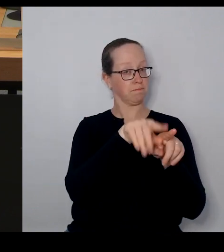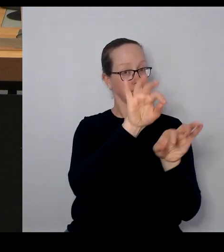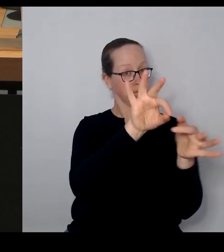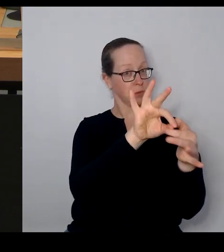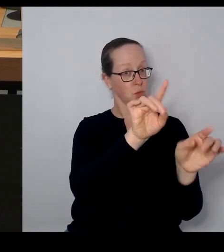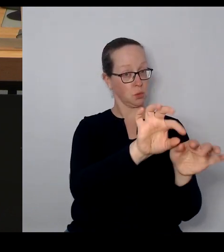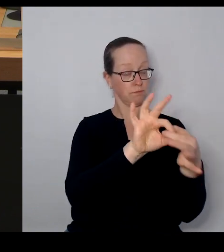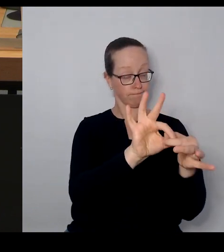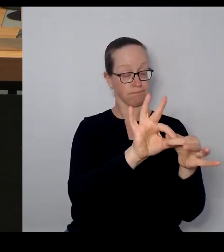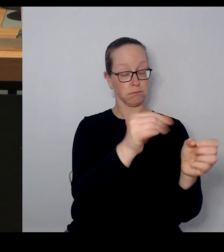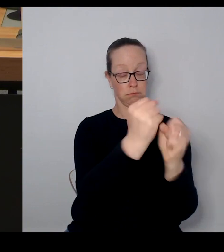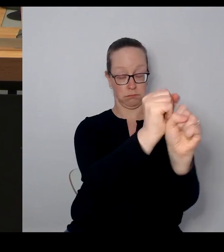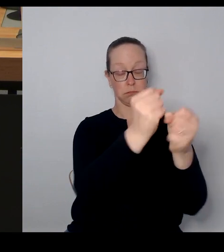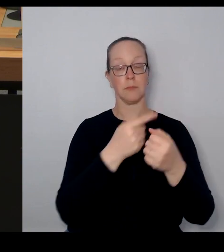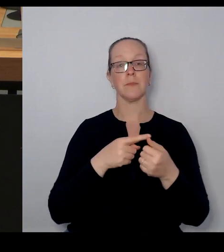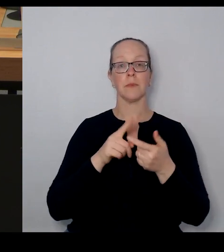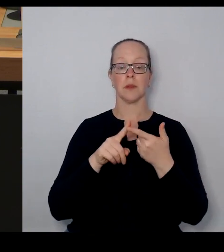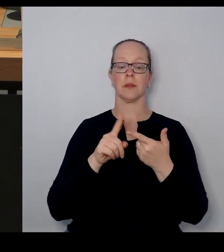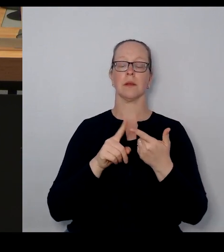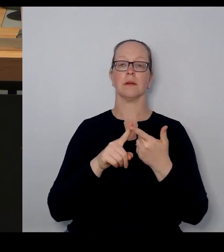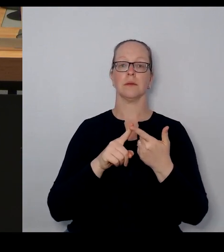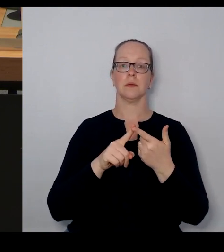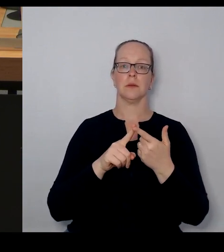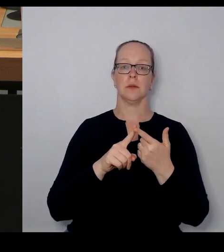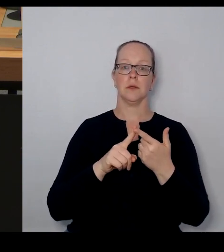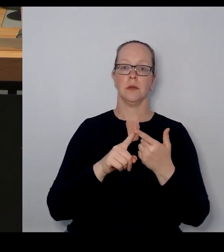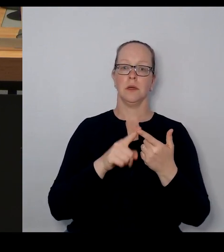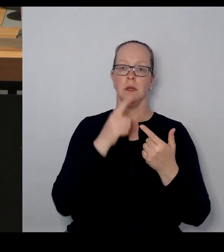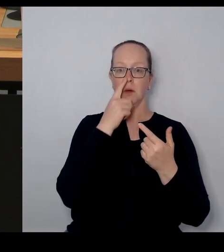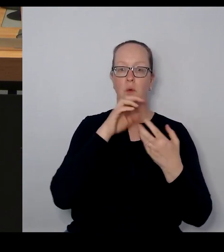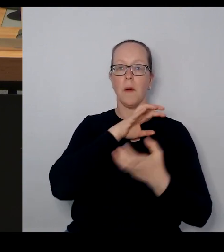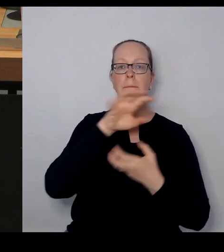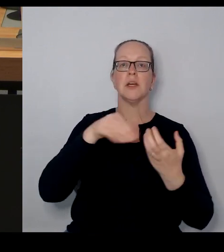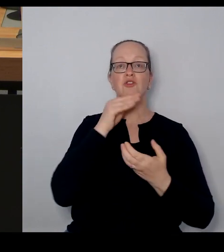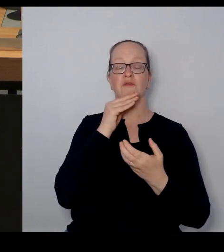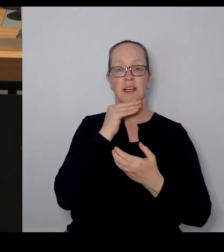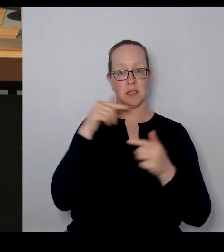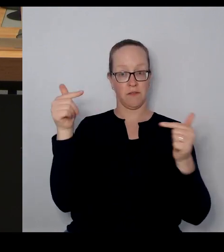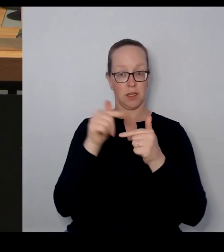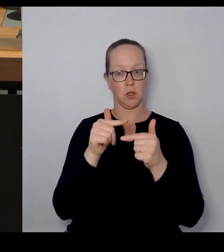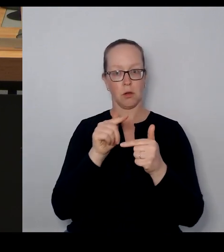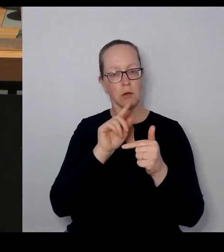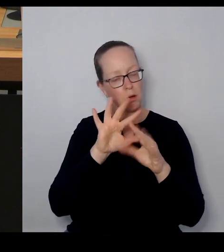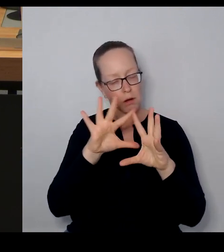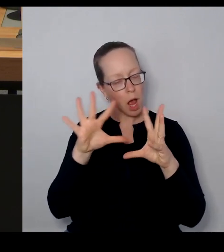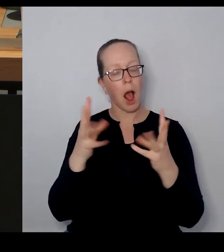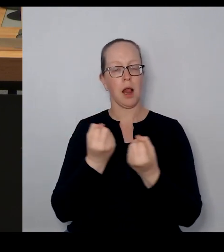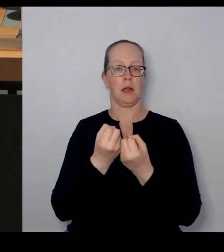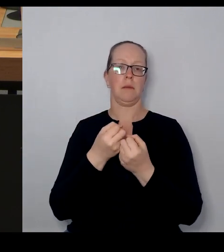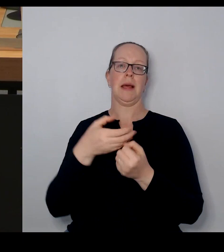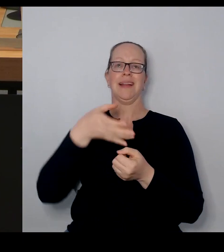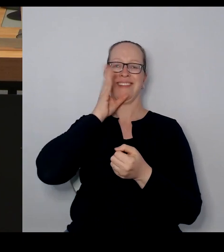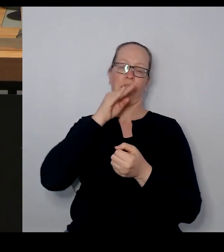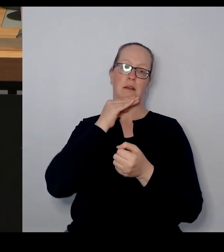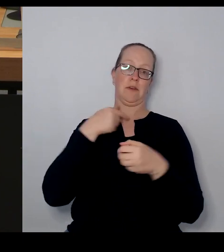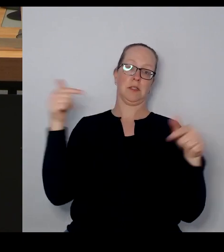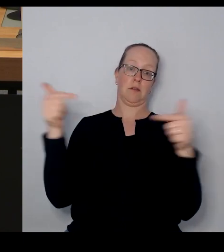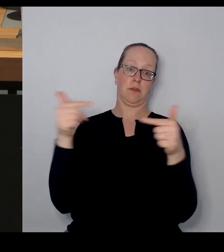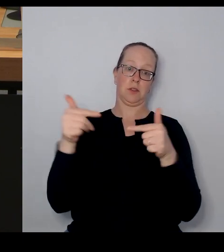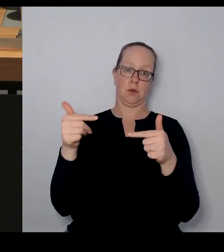sondern der Trinkwasserversorgung insgesamt. Vor dem Hintergrund dessen, was energiepolitisch wir gemeinsam in der Metropolenregion in Berlin Brandenburg